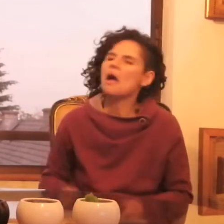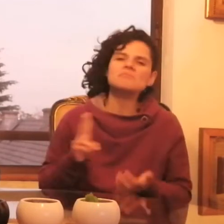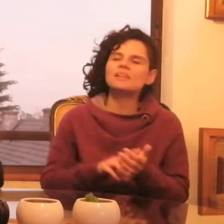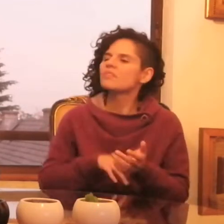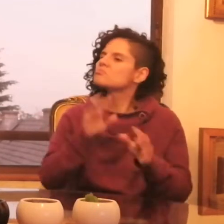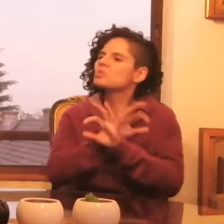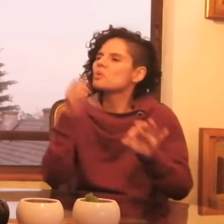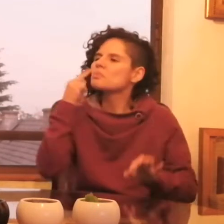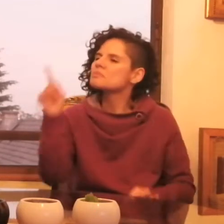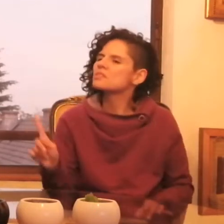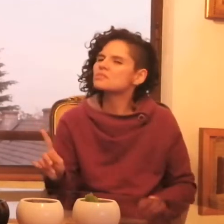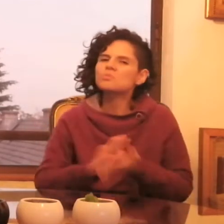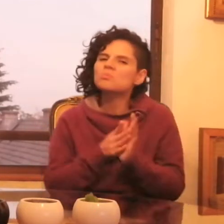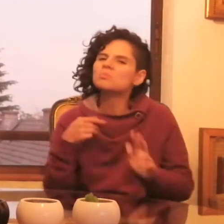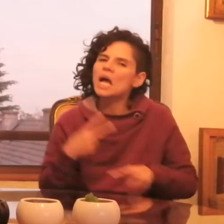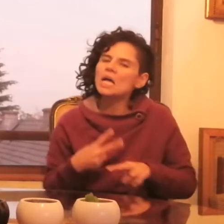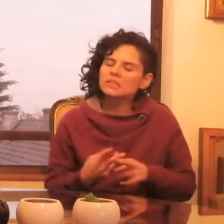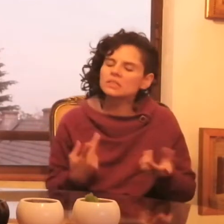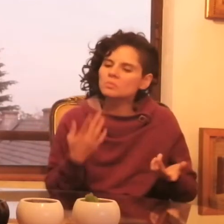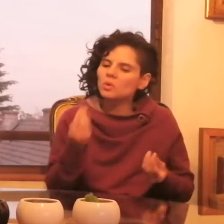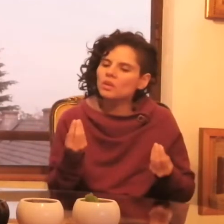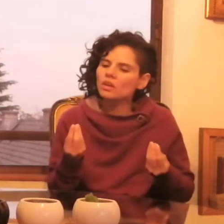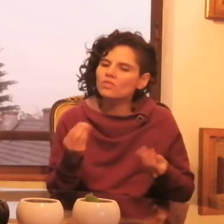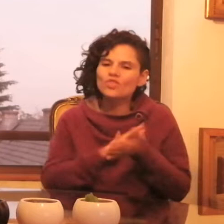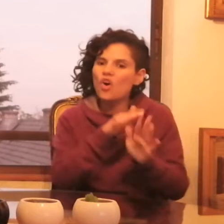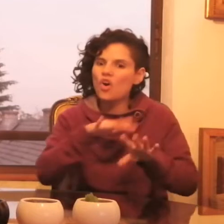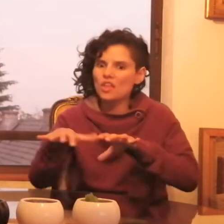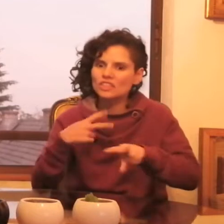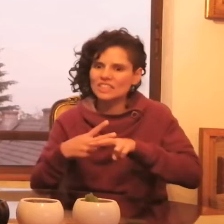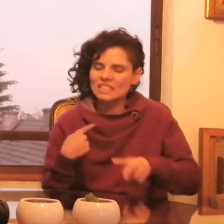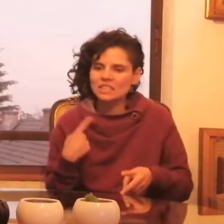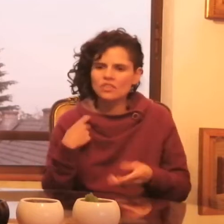que hice porque en realidad son todas como que son de áreas masculinas